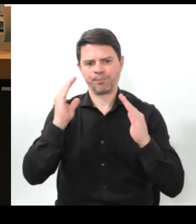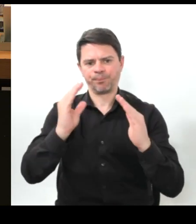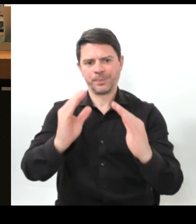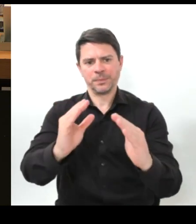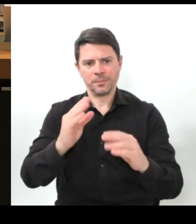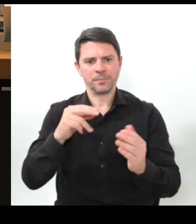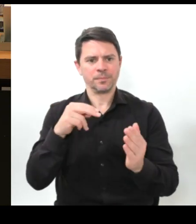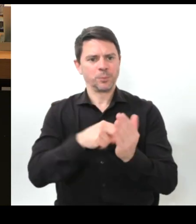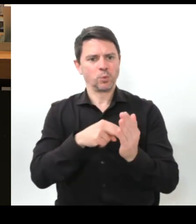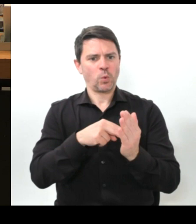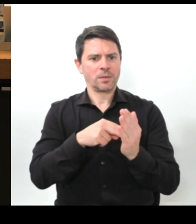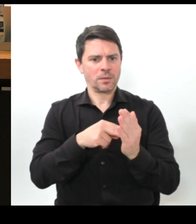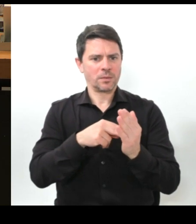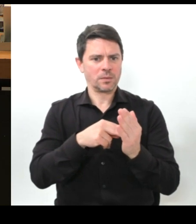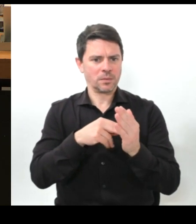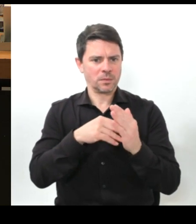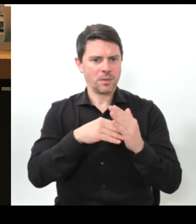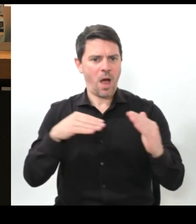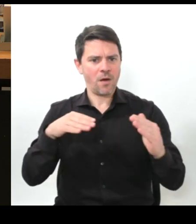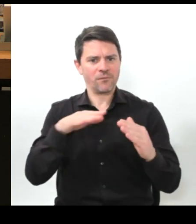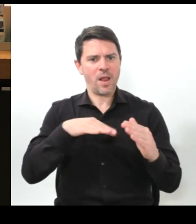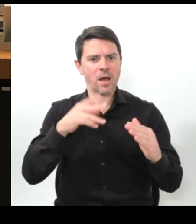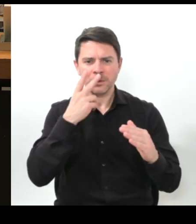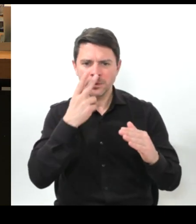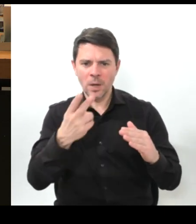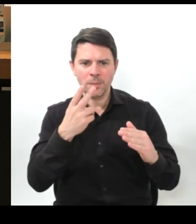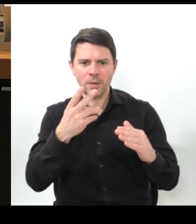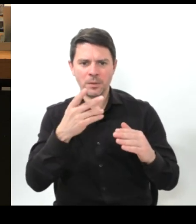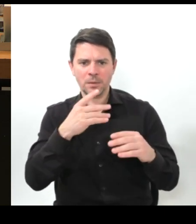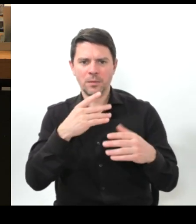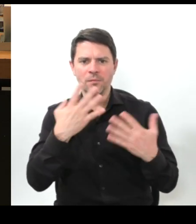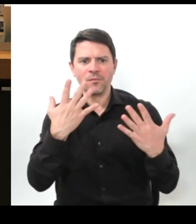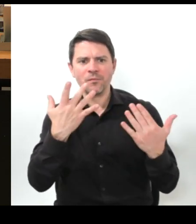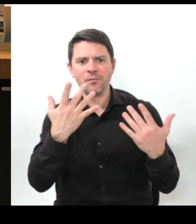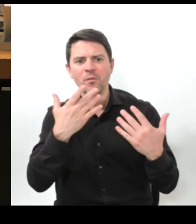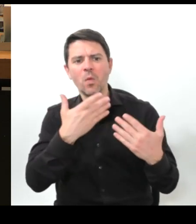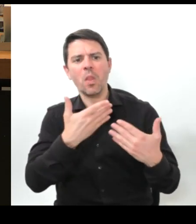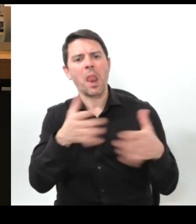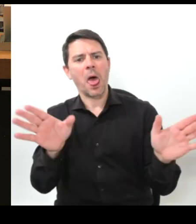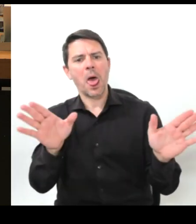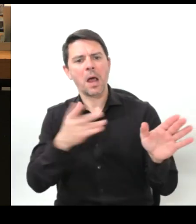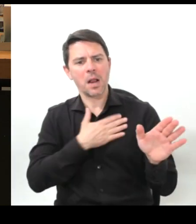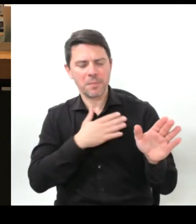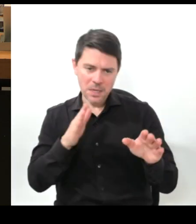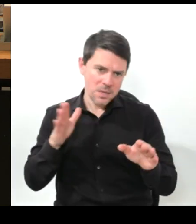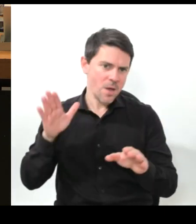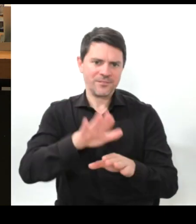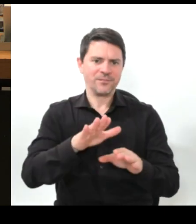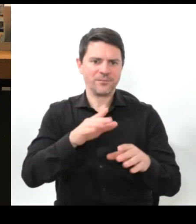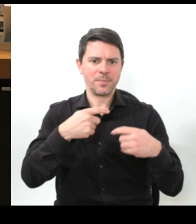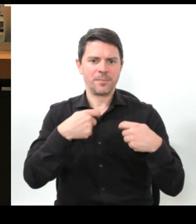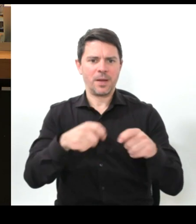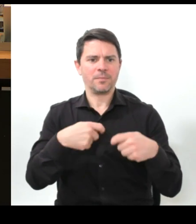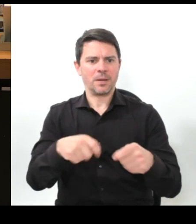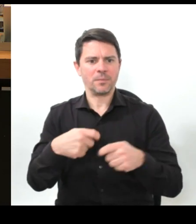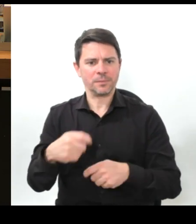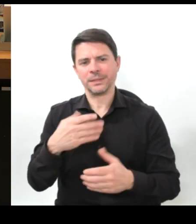Denkmalrecht an moderne neue Infrastrukturen angepasst werden. Standardanlagen müssen lebensfähig sei ohne